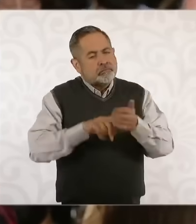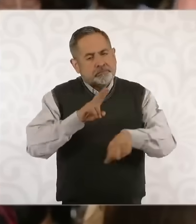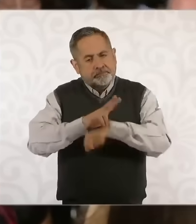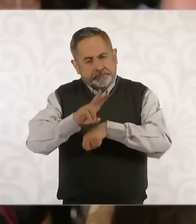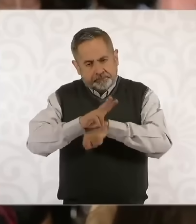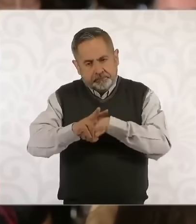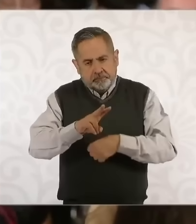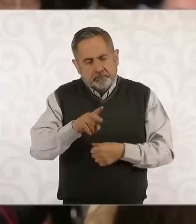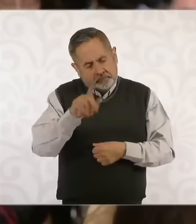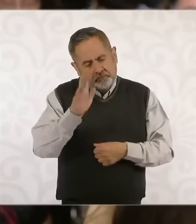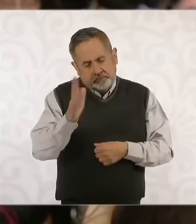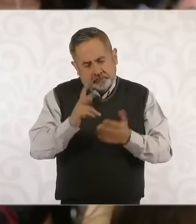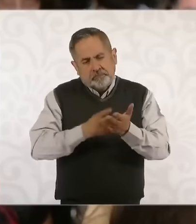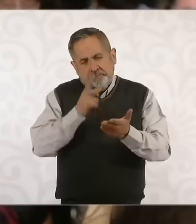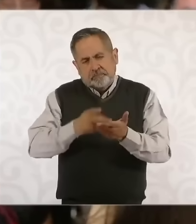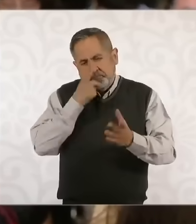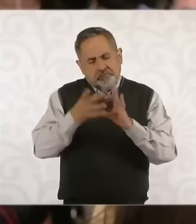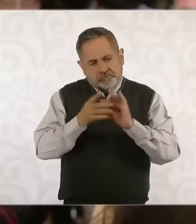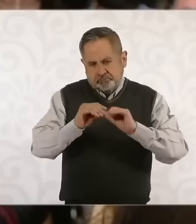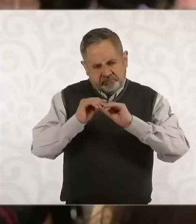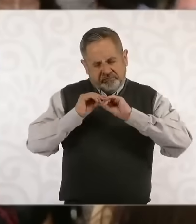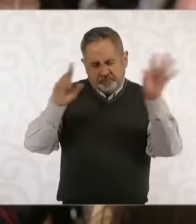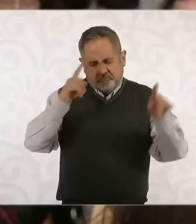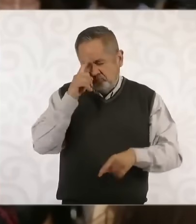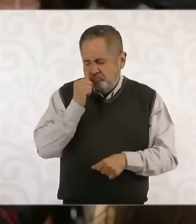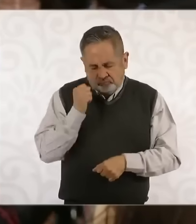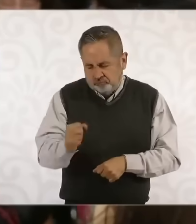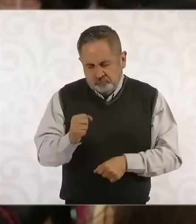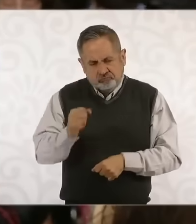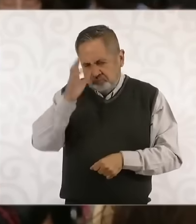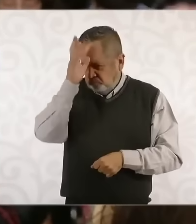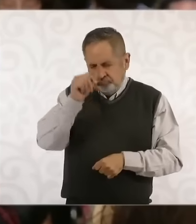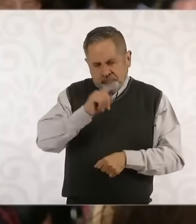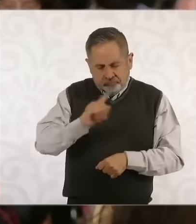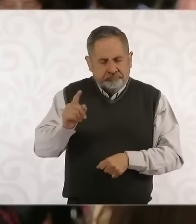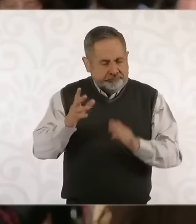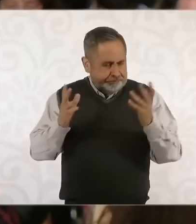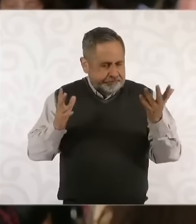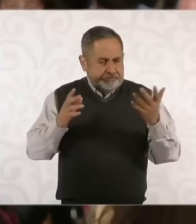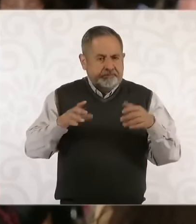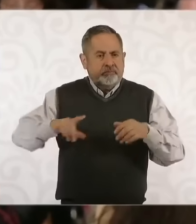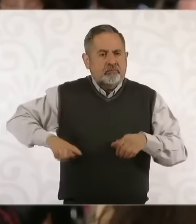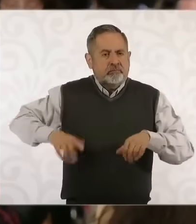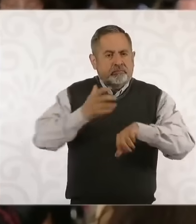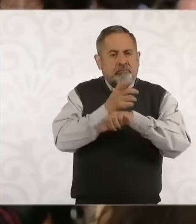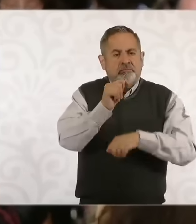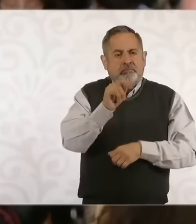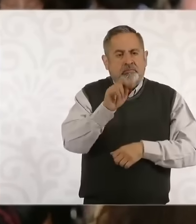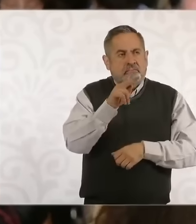firmeza en esta pues condena eh a esta agresión de el gobierno de Donald Trump en contra de un